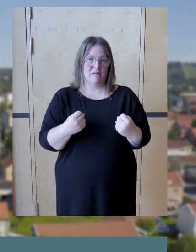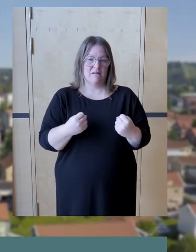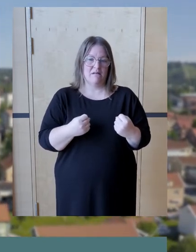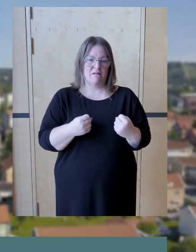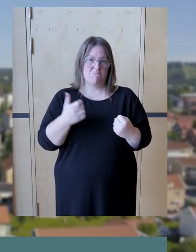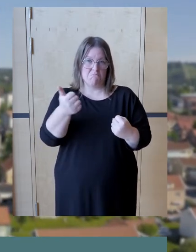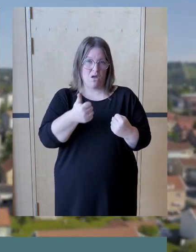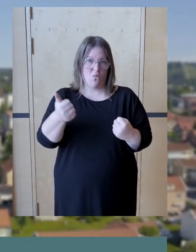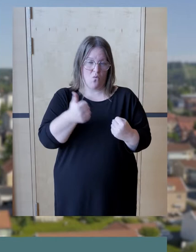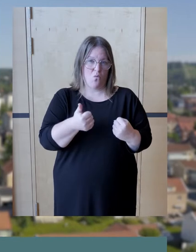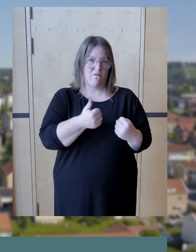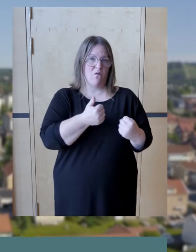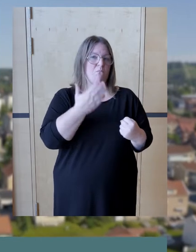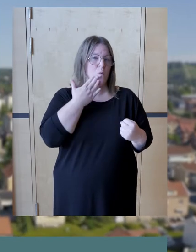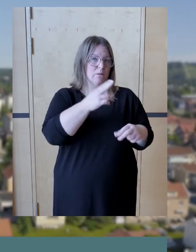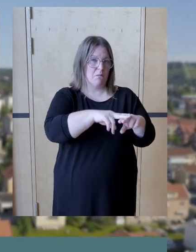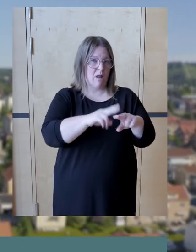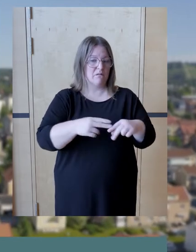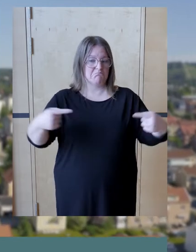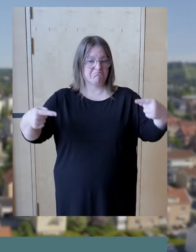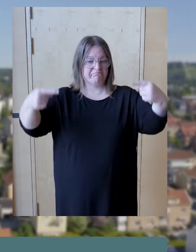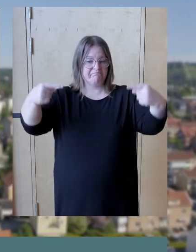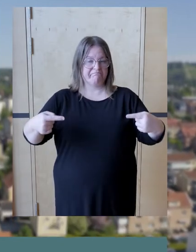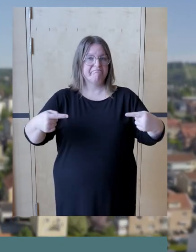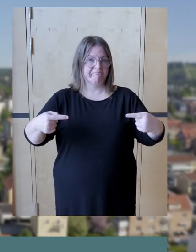Och då kanske inte det första vi ska göra det